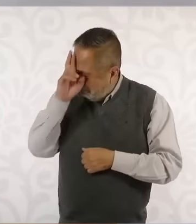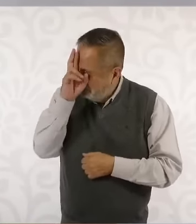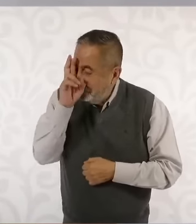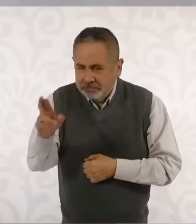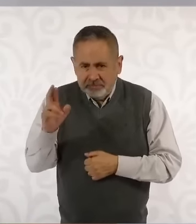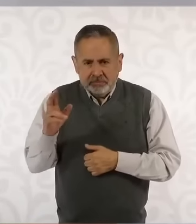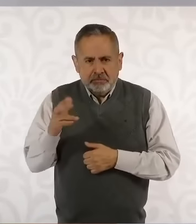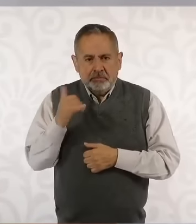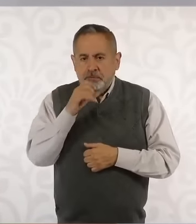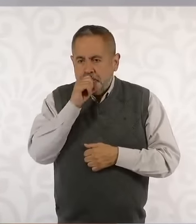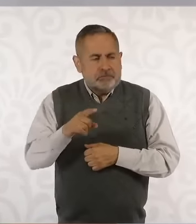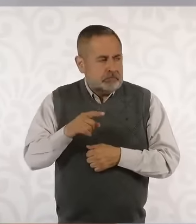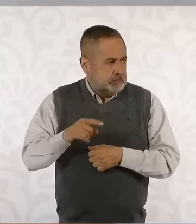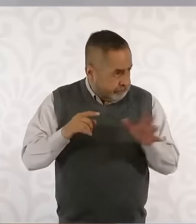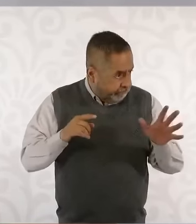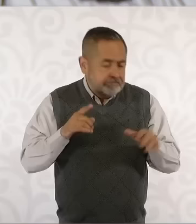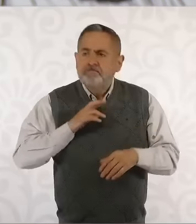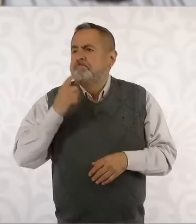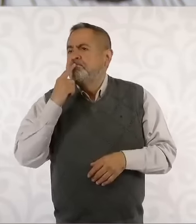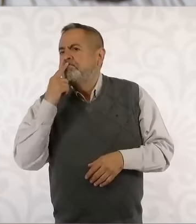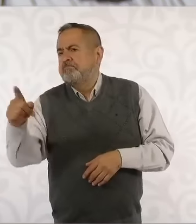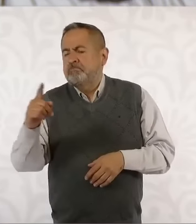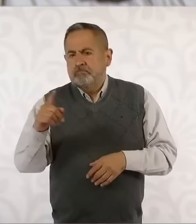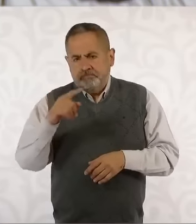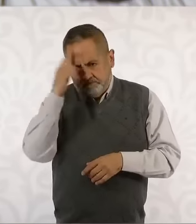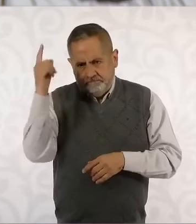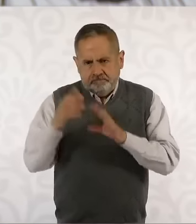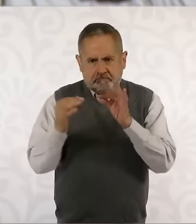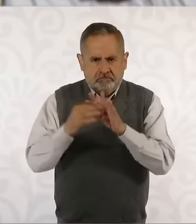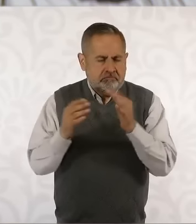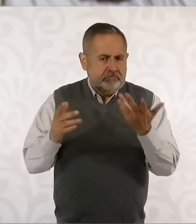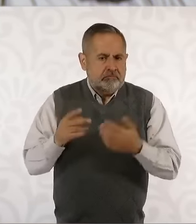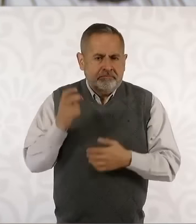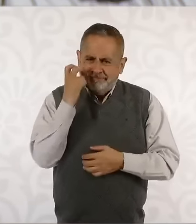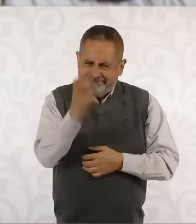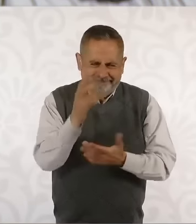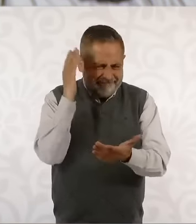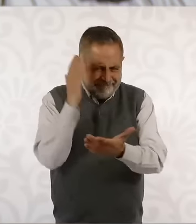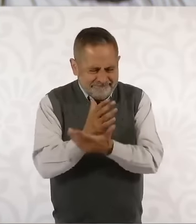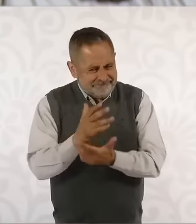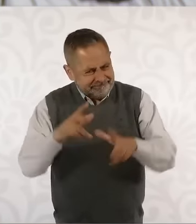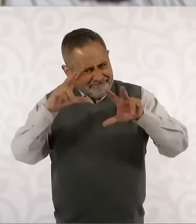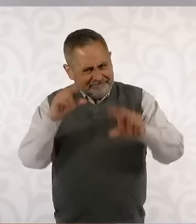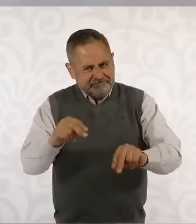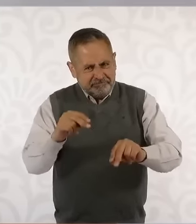facilidad de denunciarlo y una campaña para que se diga esto no, esto no es correcto, no está bien,